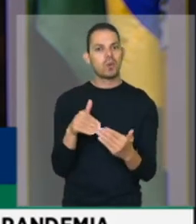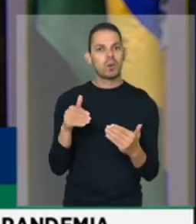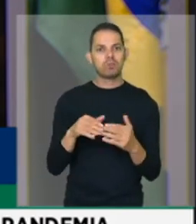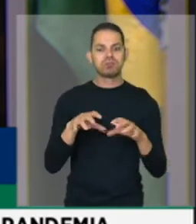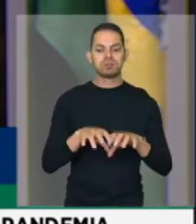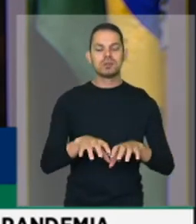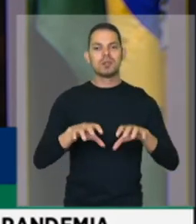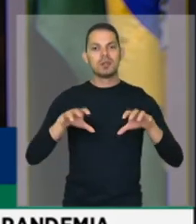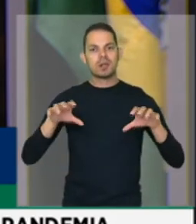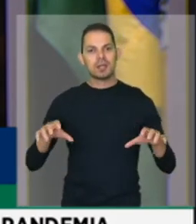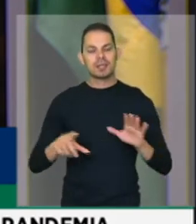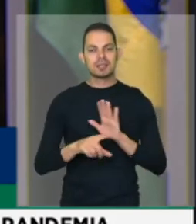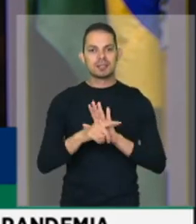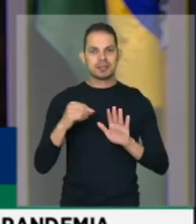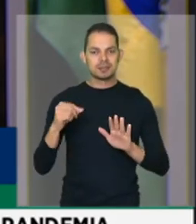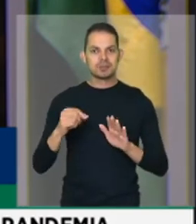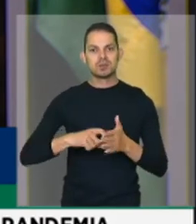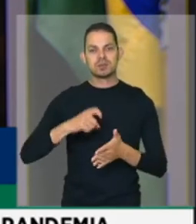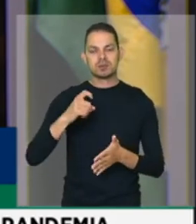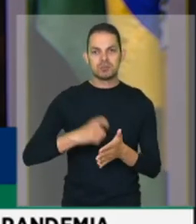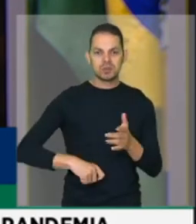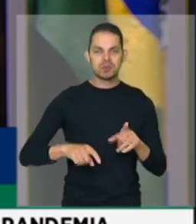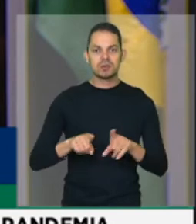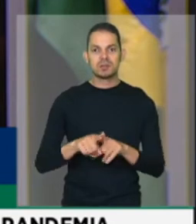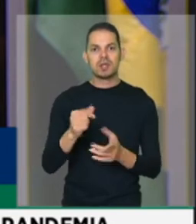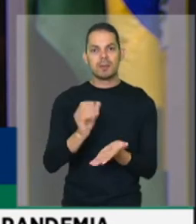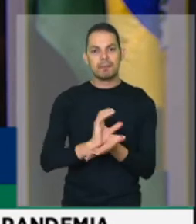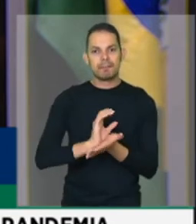DESMEMBRAMENTO E INCISOS DOS TRIBUTOS E CONTRIBUIÇÕES CONSTANTES DO TEXTO QUE APRESENTAMOS. E QUE FOI